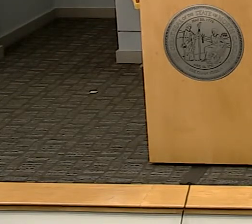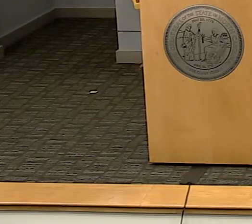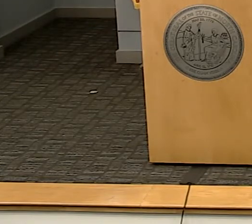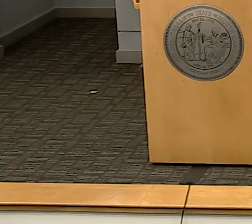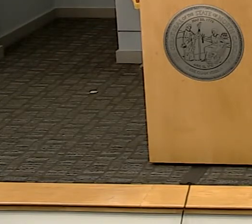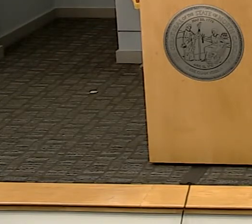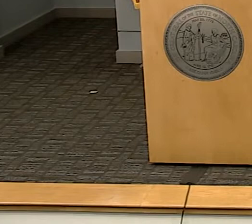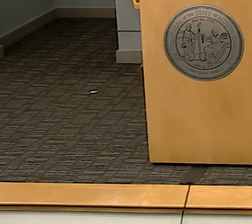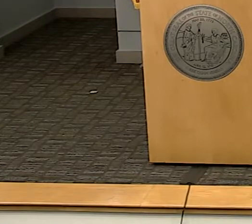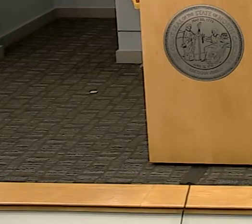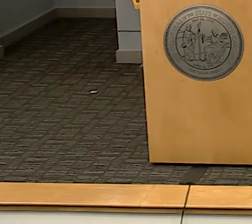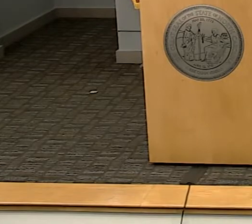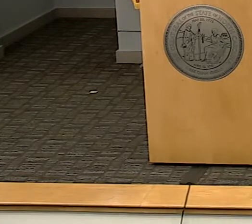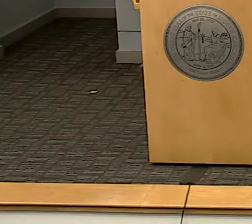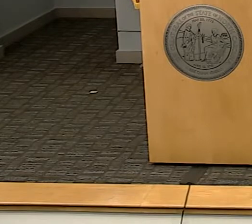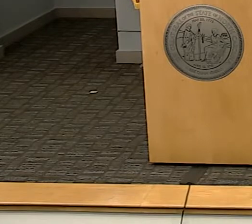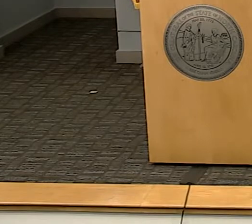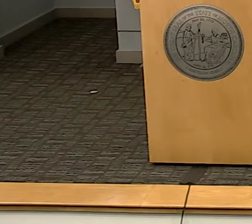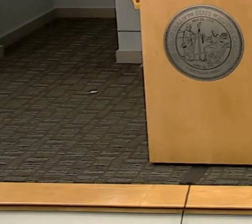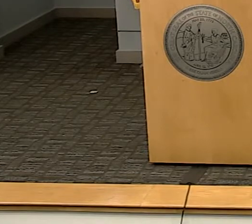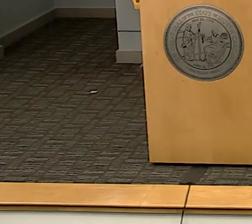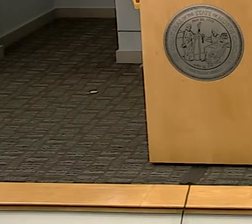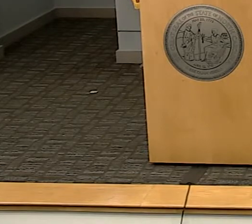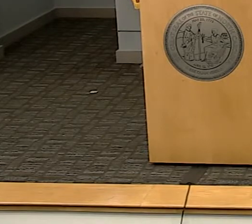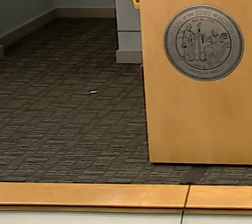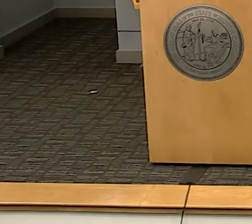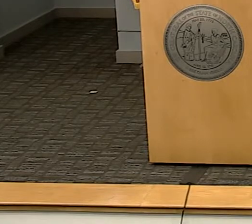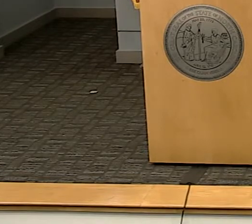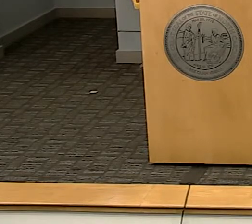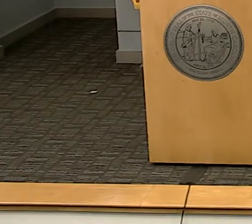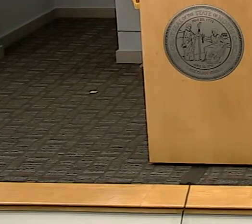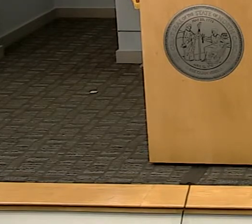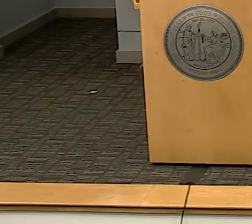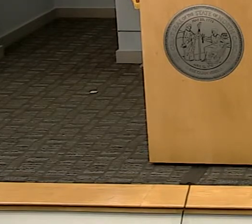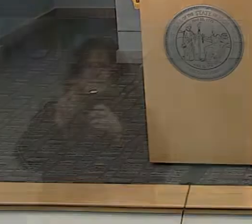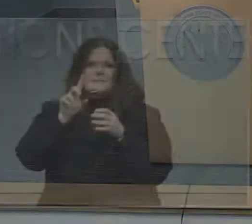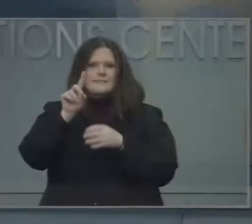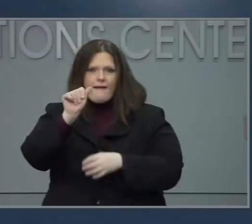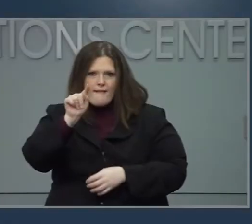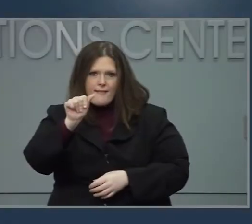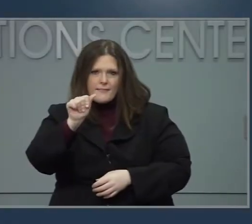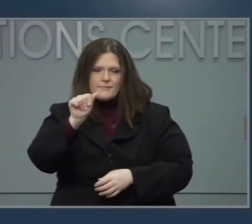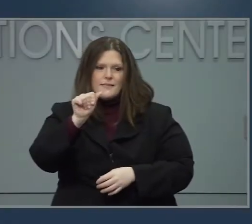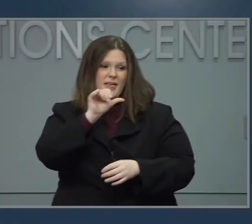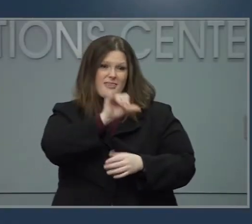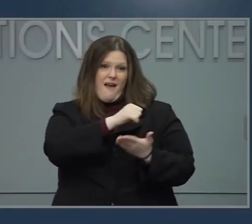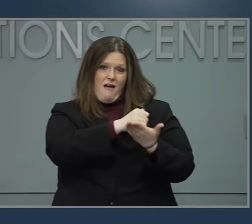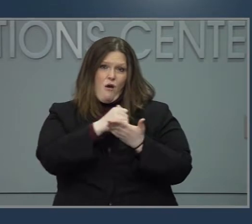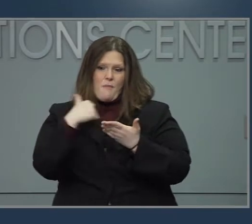Hemos utilizado los datos e información durante toda la respuesta a la pandemia para dirigir nuestra respuesta.